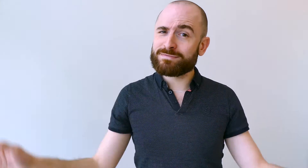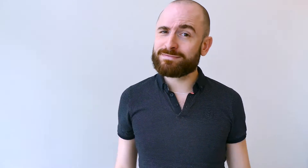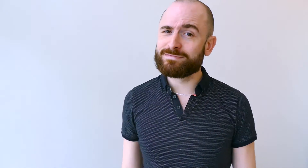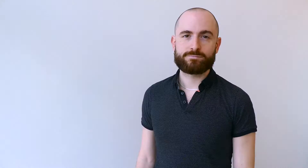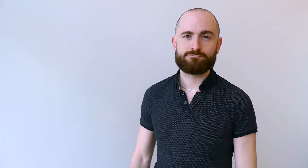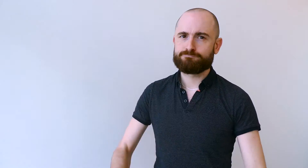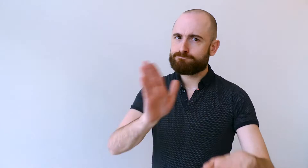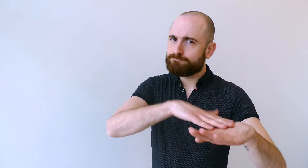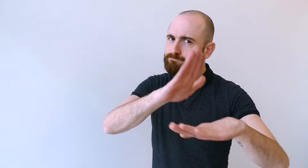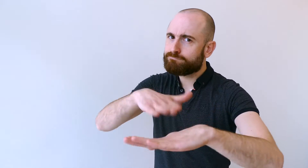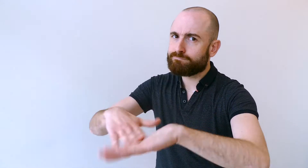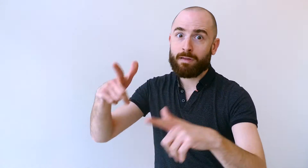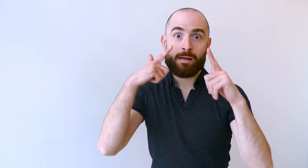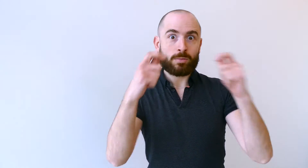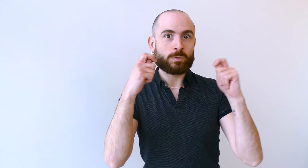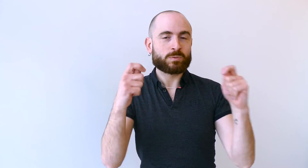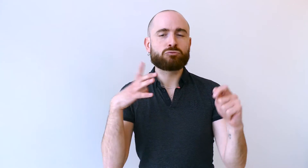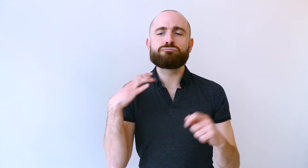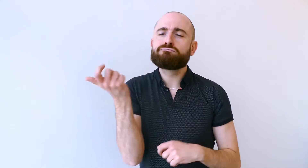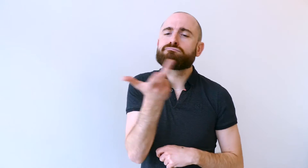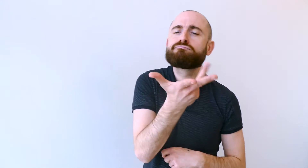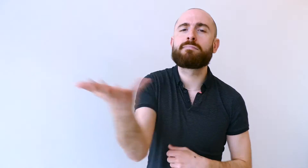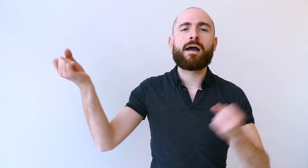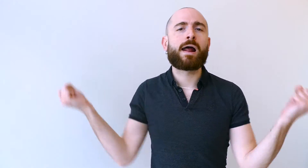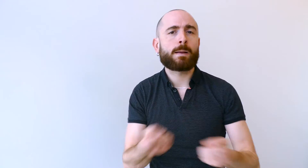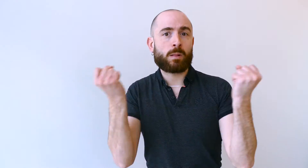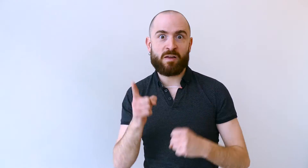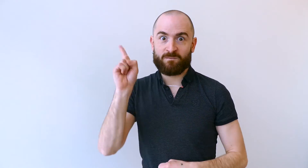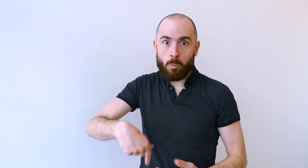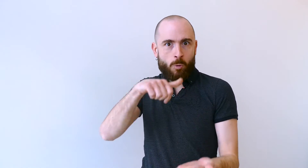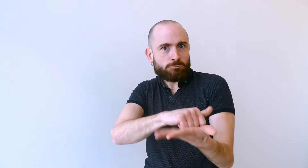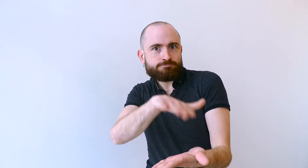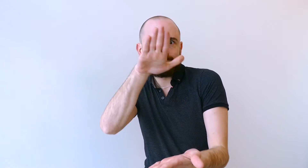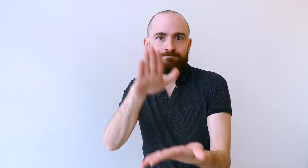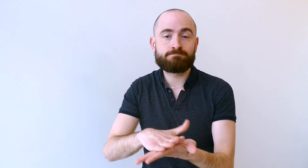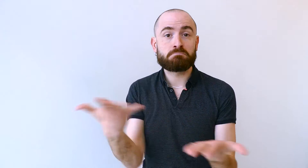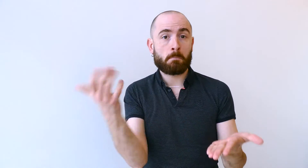Attention, n'oubliez pas : certaines animations sont sur inscription.